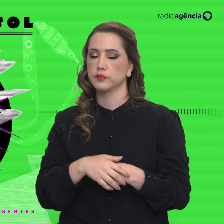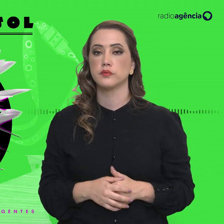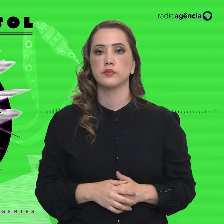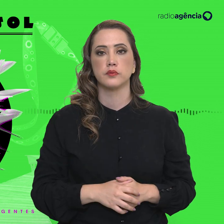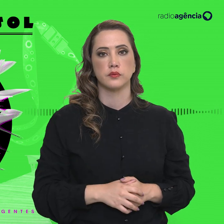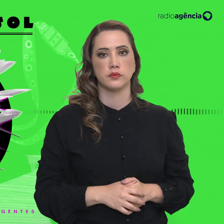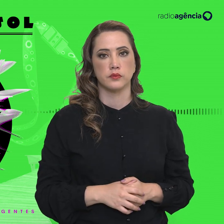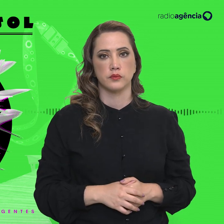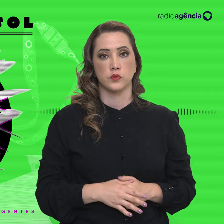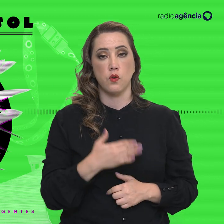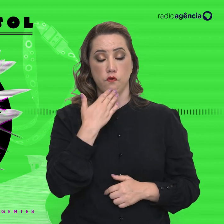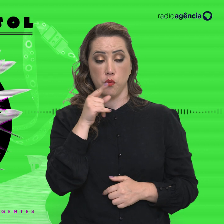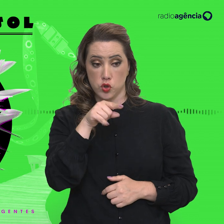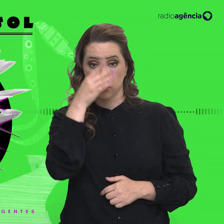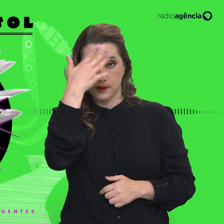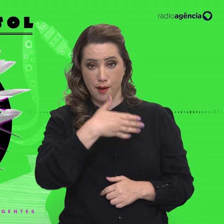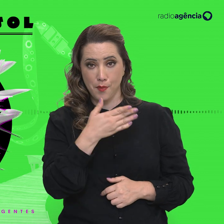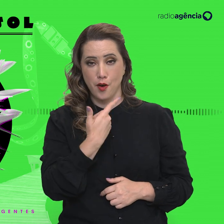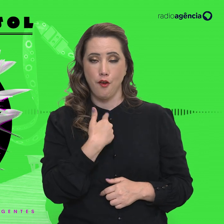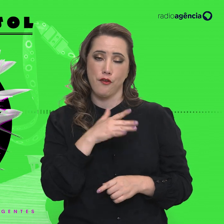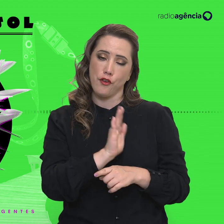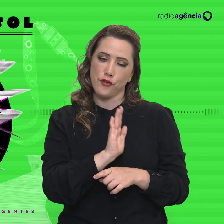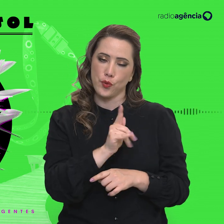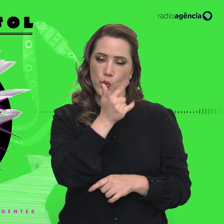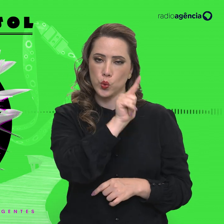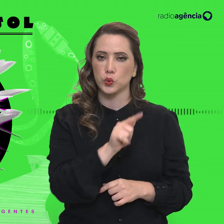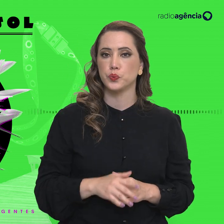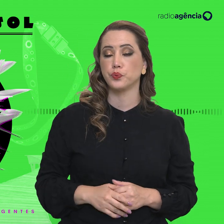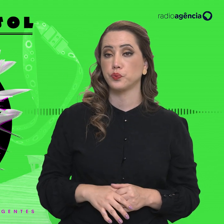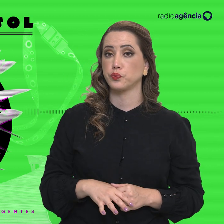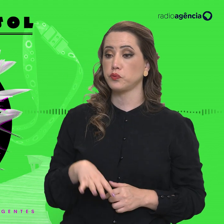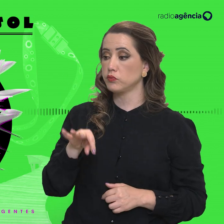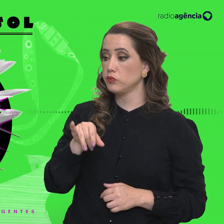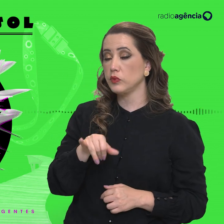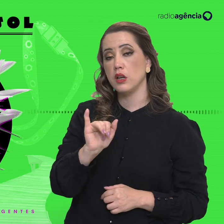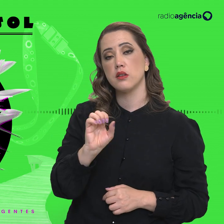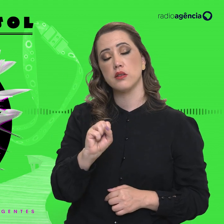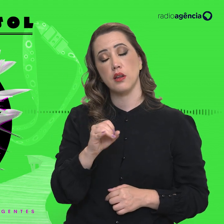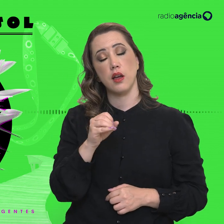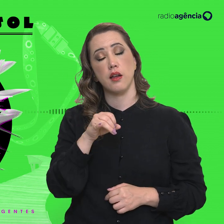Vou pedir isso na prova. [som de tv saindo do ar] 🎶 [Marizete] A Tais Gollo mira na estratégia de camuflagem.